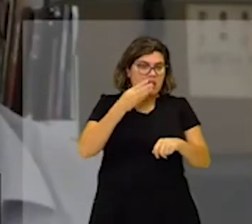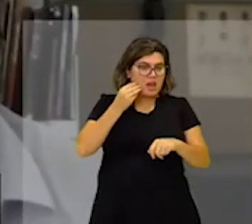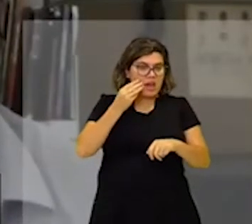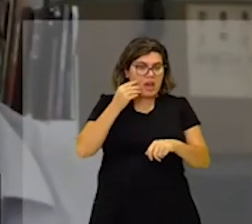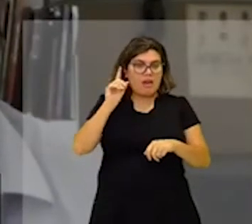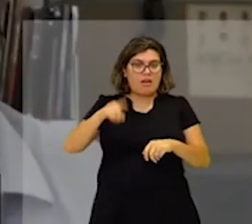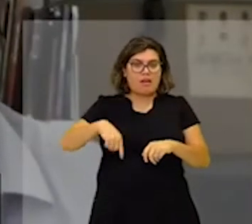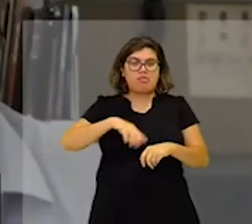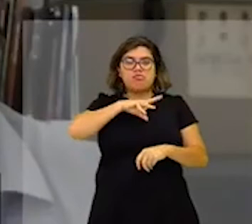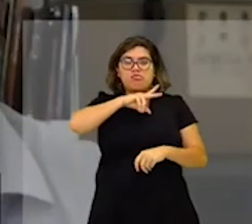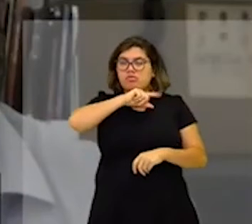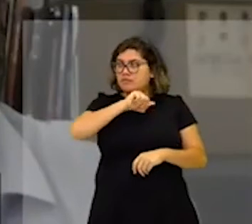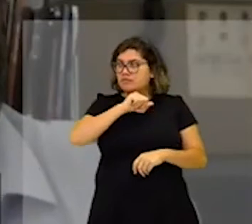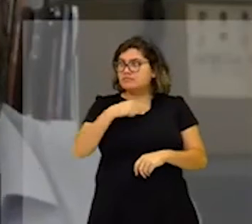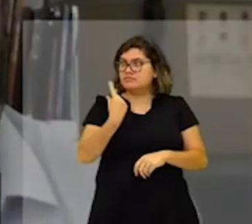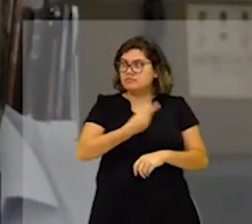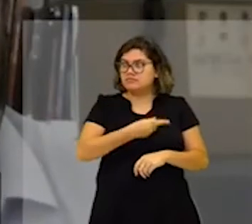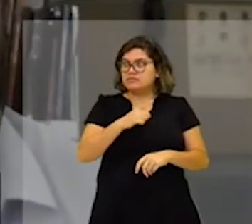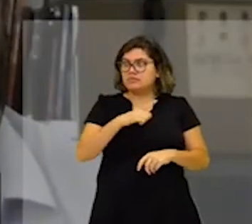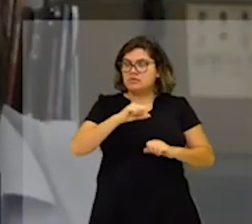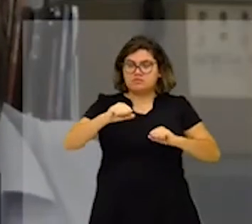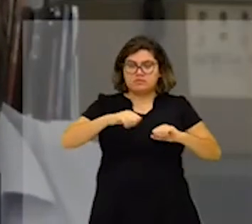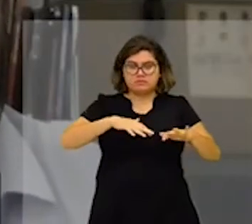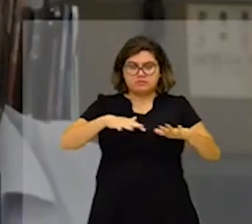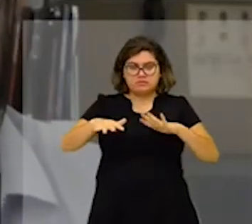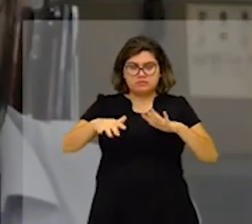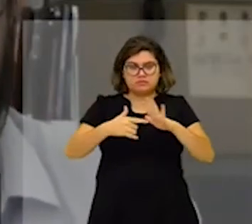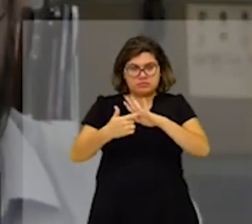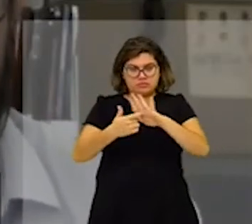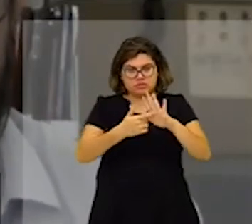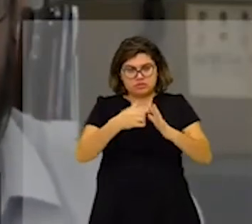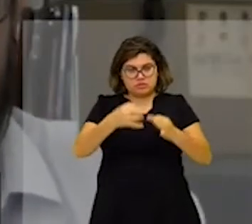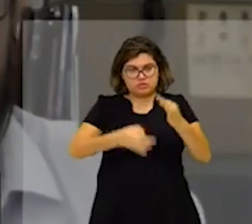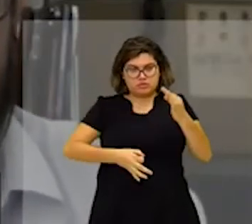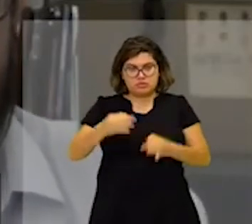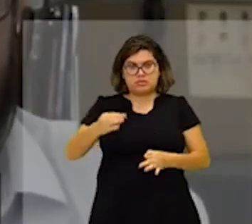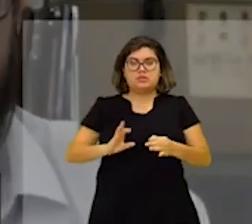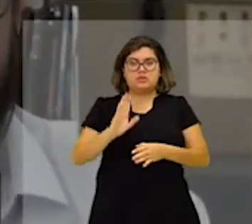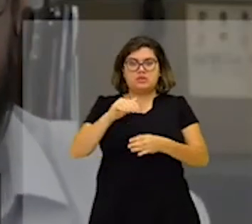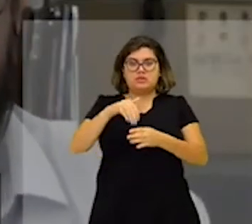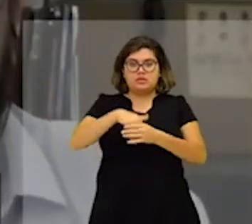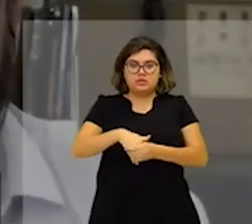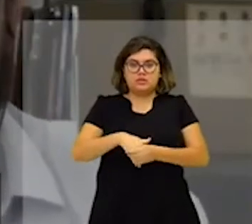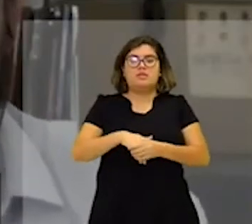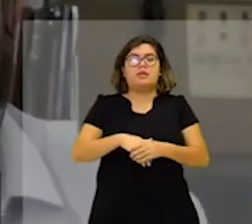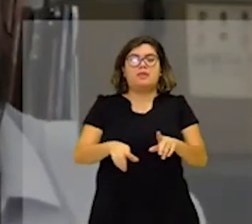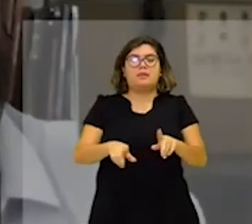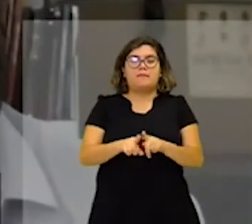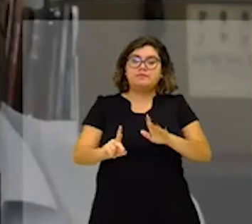movimento negro pelo reconhecimento da Justiça da Justiça Eleitoral da copa do próprio Congresso